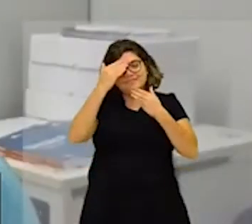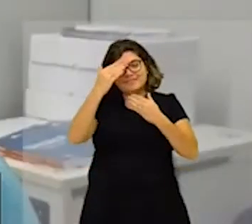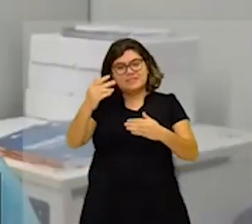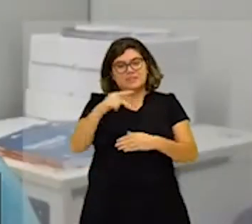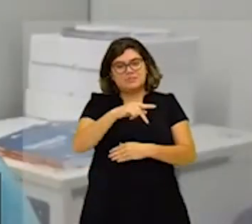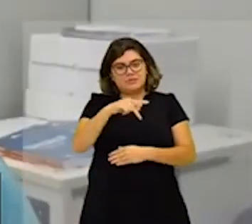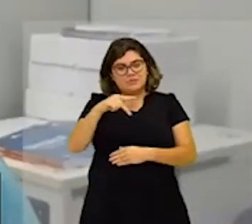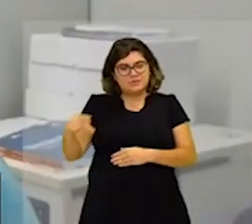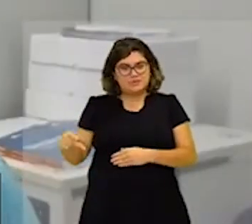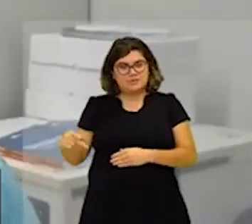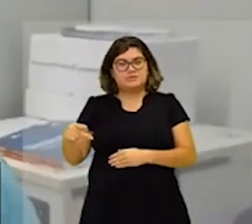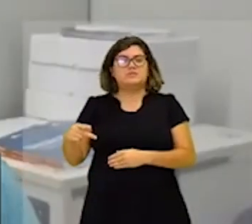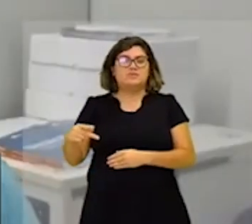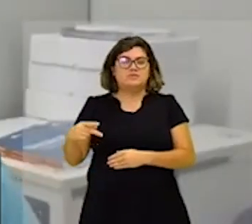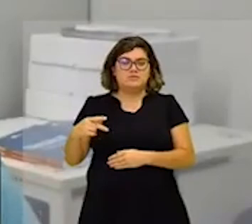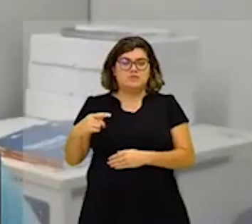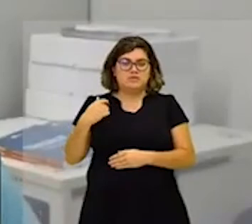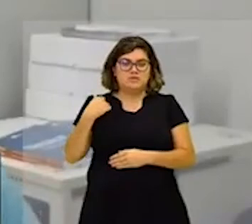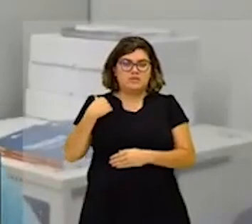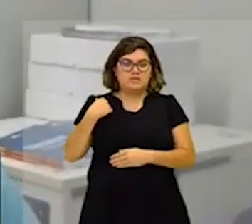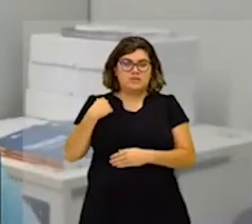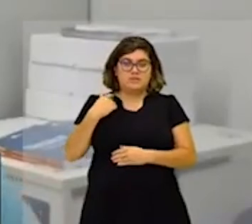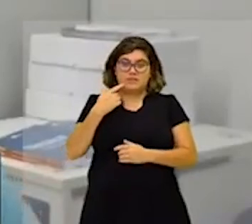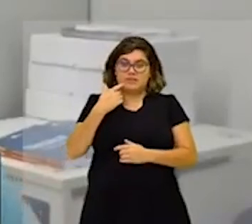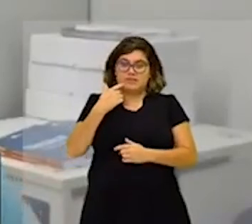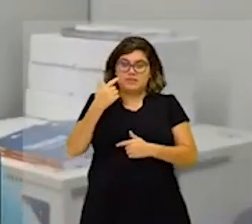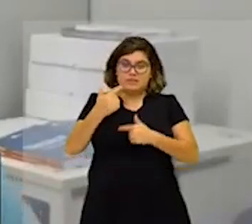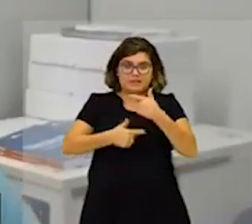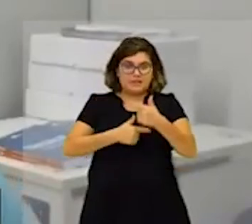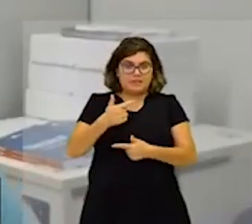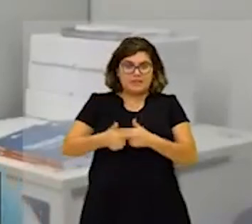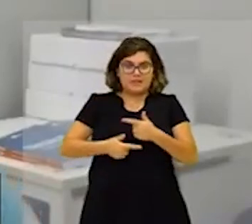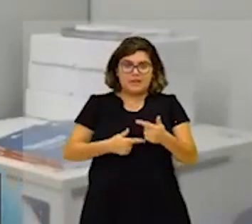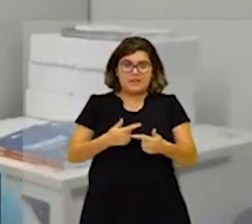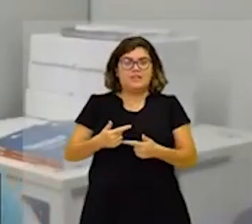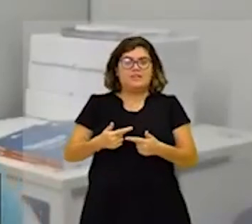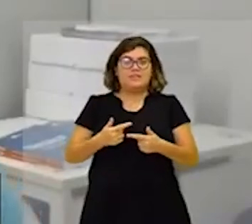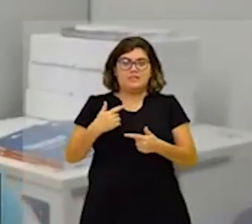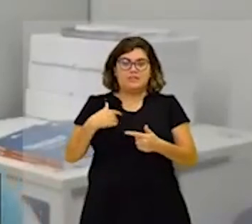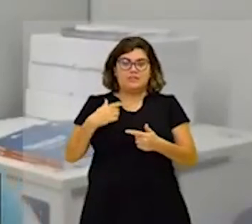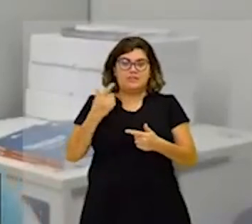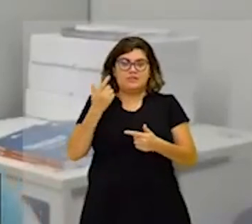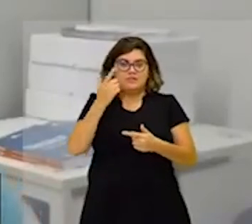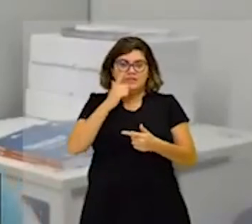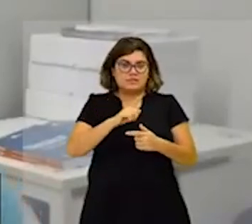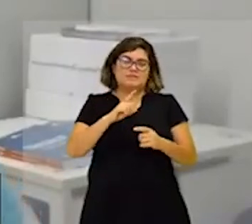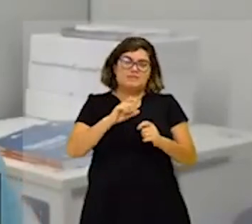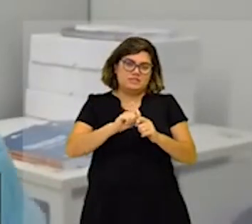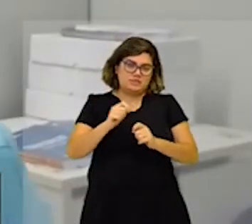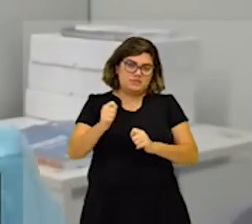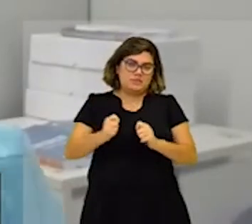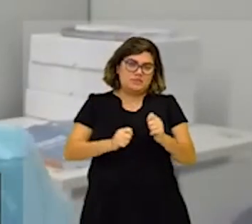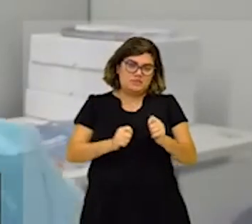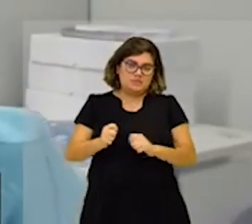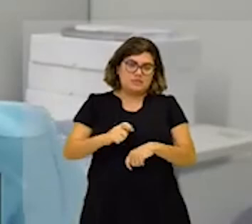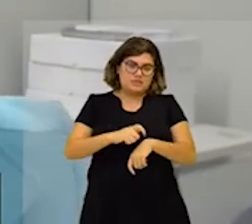é eu fico com aparece em Glória de tentar fazer um controle aqui de tempo apesar de não gostaria